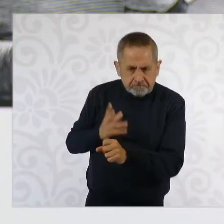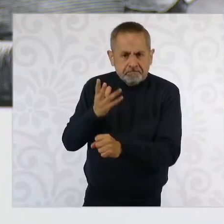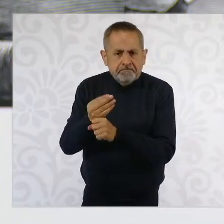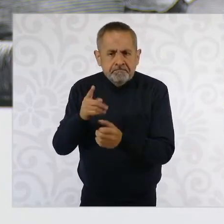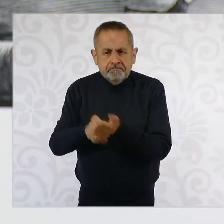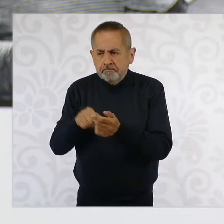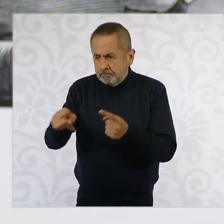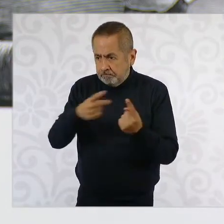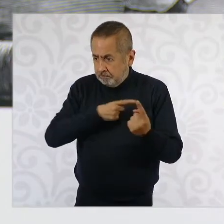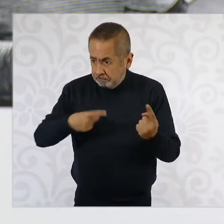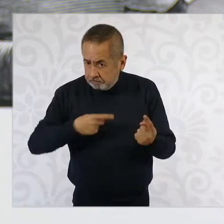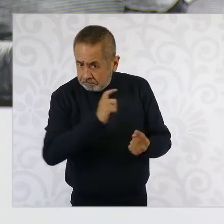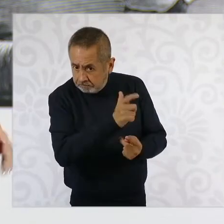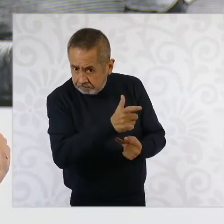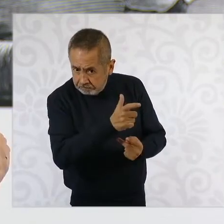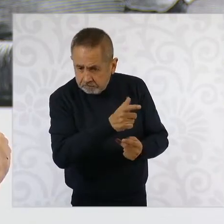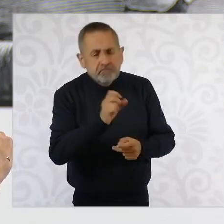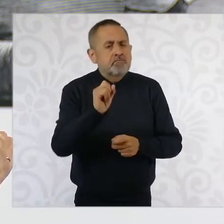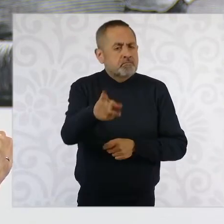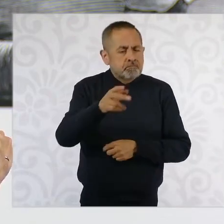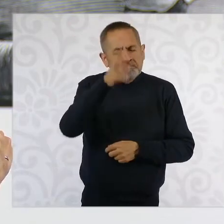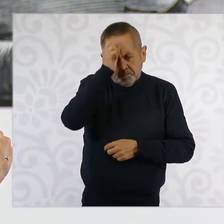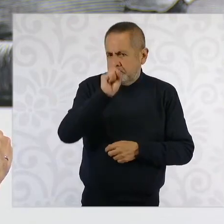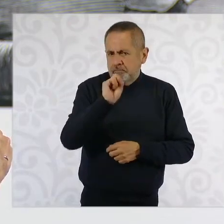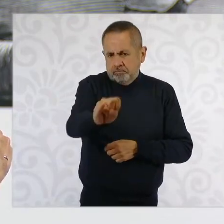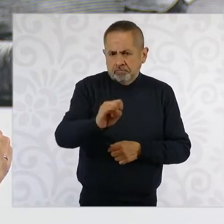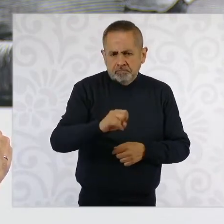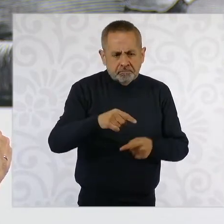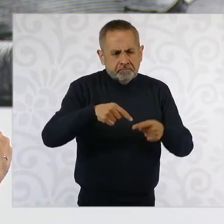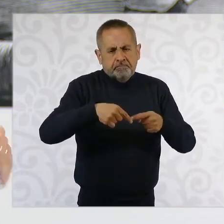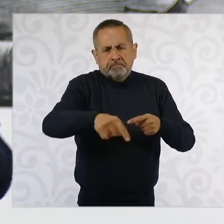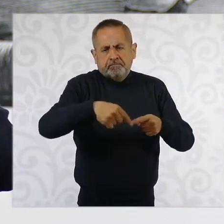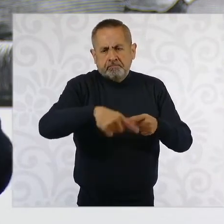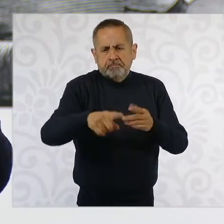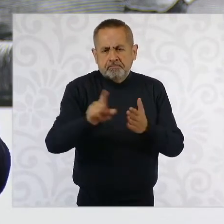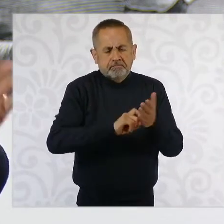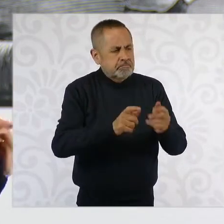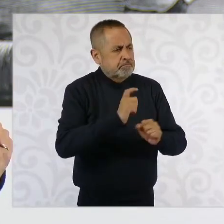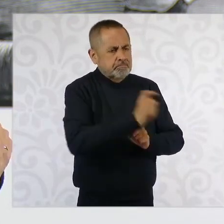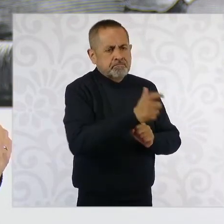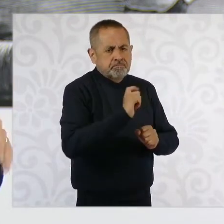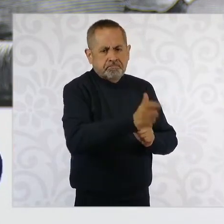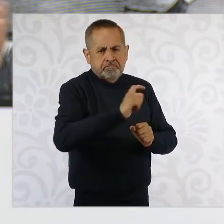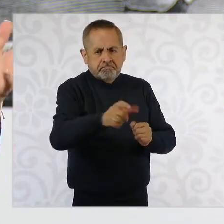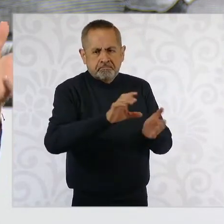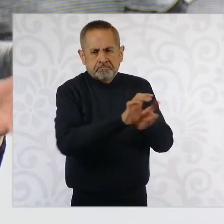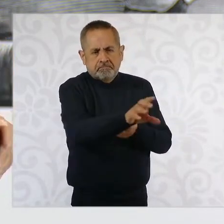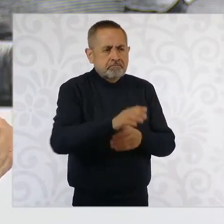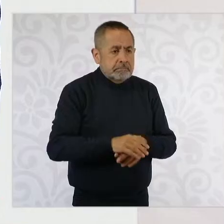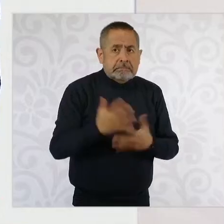tenía y se va a ir pagando eh en los siguientes meses no no se va a quedar nadie sin recibir su